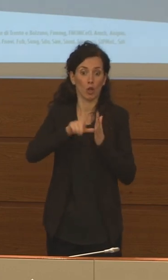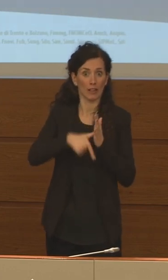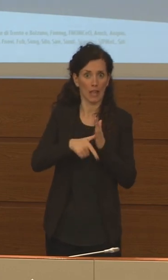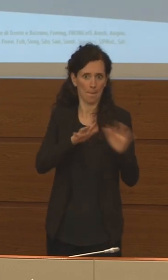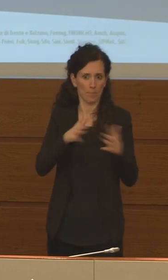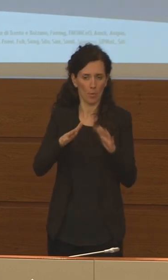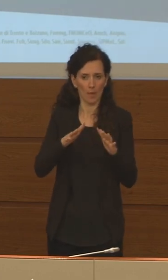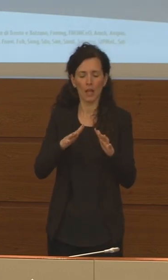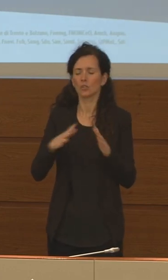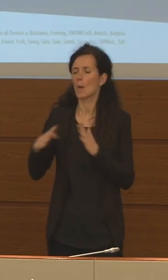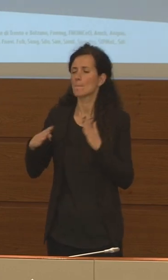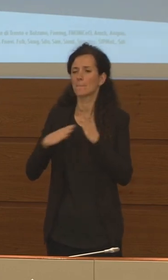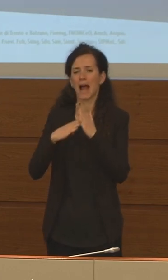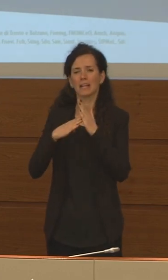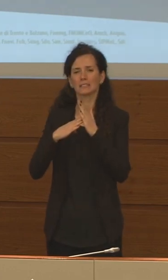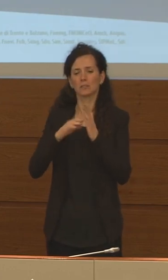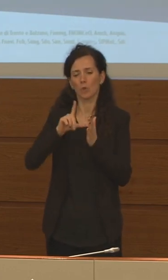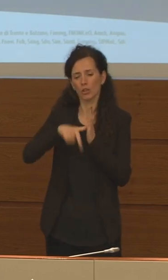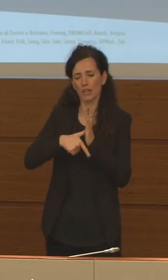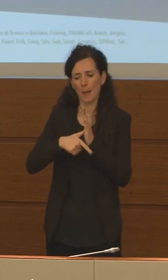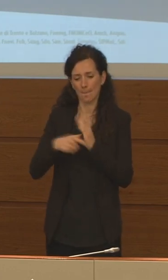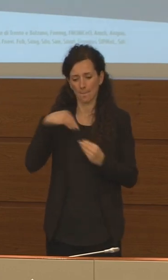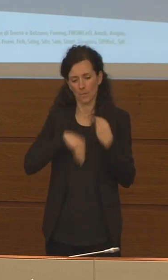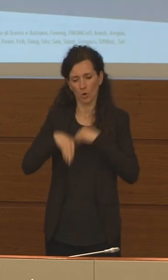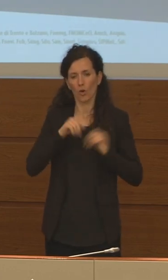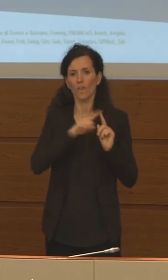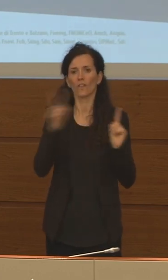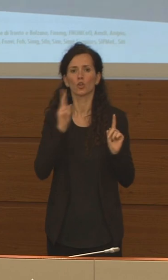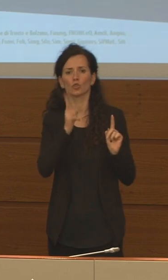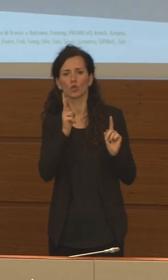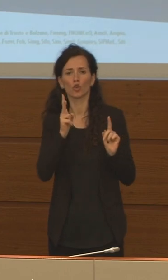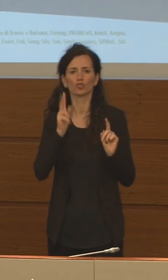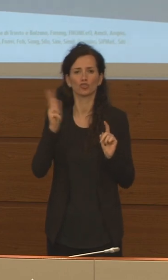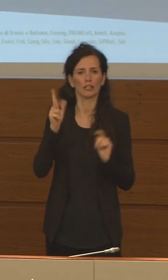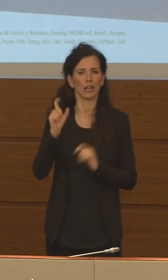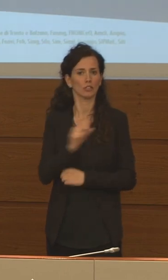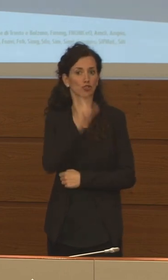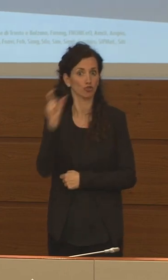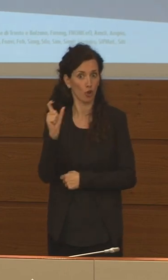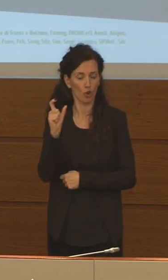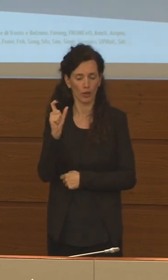incubazione massimo arriva a 12-13 giorni, per vedere degli